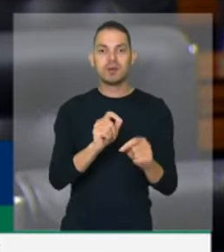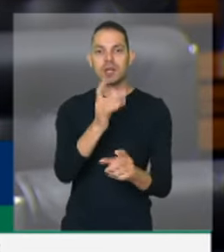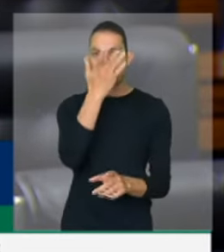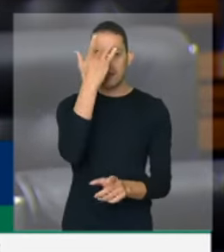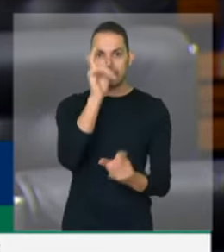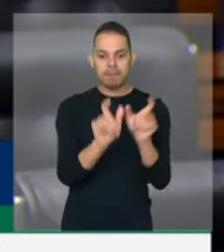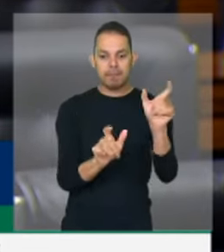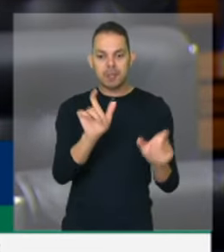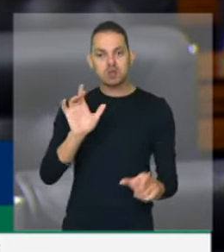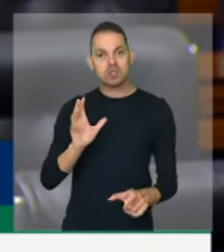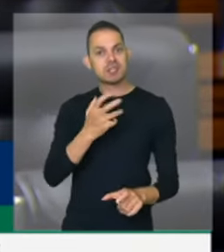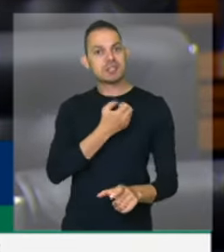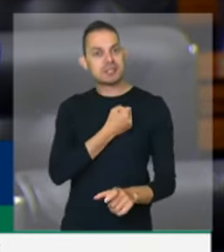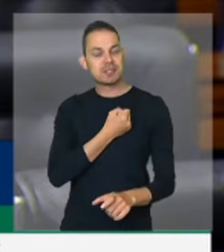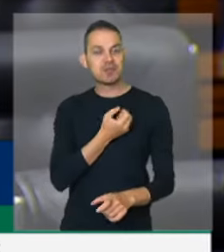PESSOAS E NÃO DEIXAR O LUCRO DAS GRANDES REDES PRIVADAS QUE